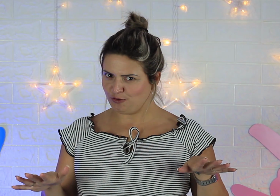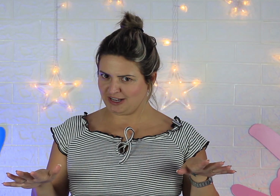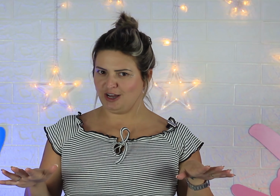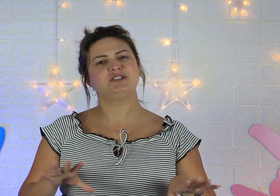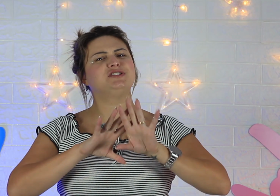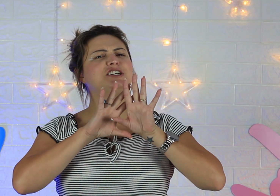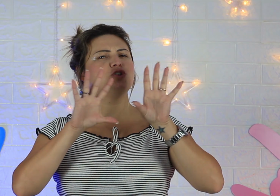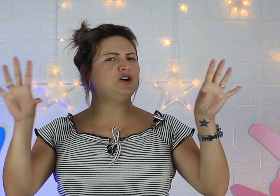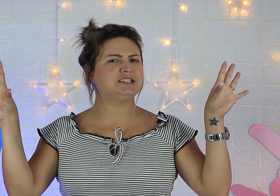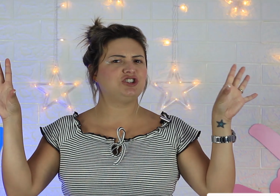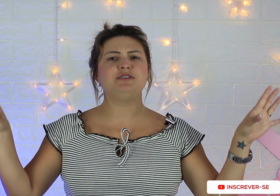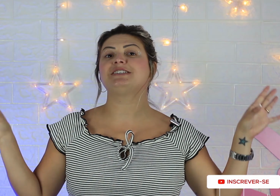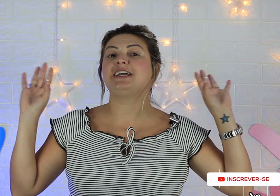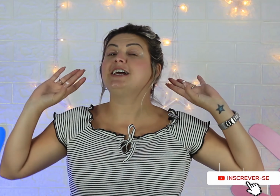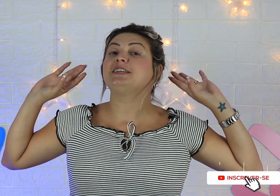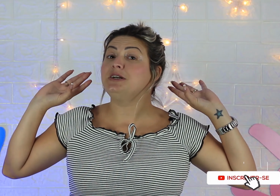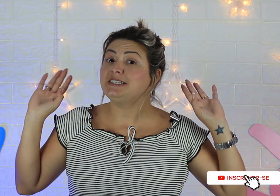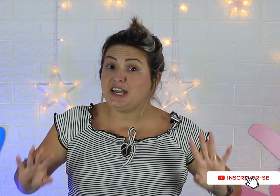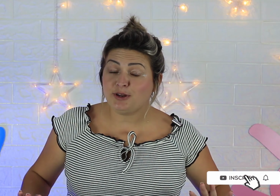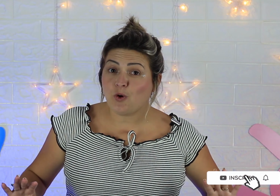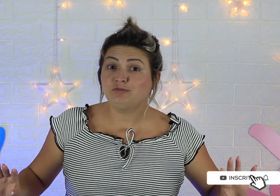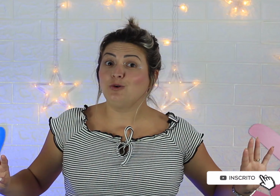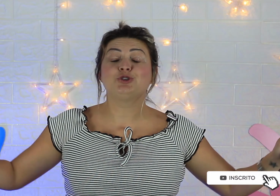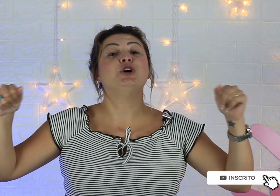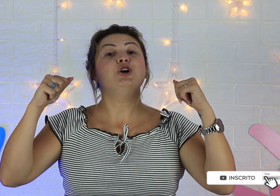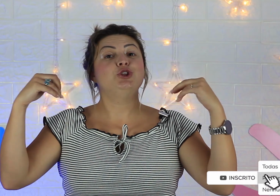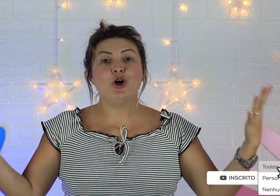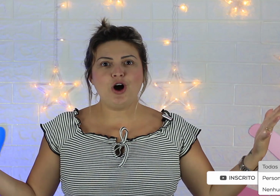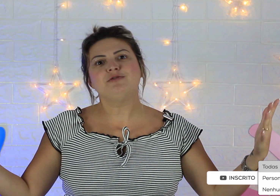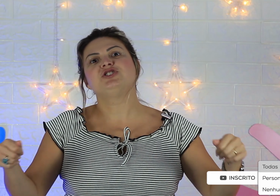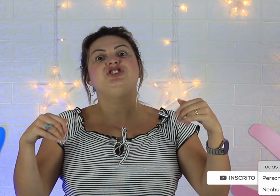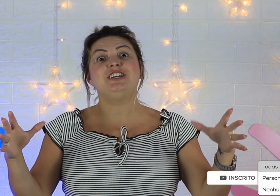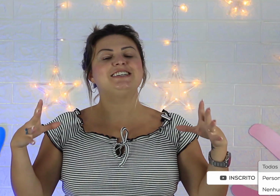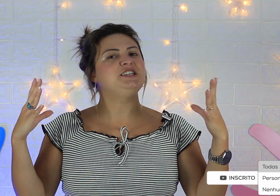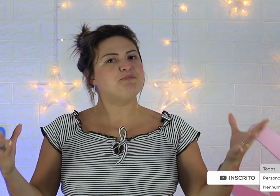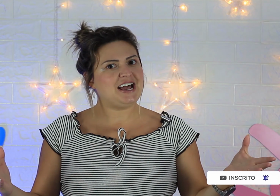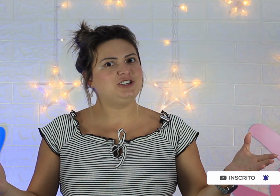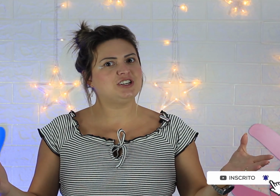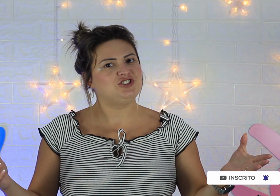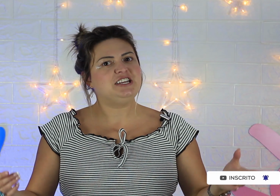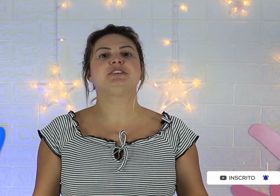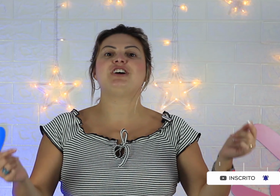inscreve no canal se você gosta de libras e quer receber sempre conteúdos novos de dicas e práticas